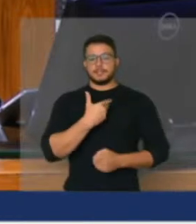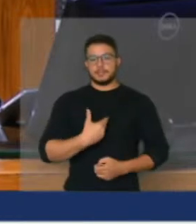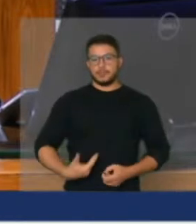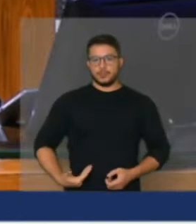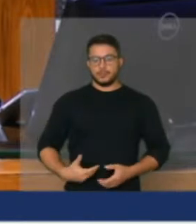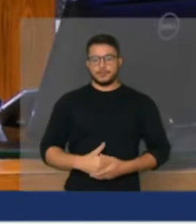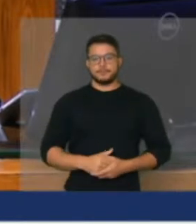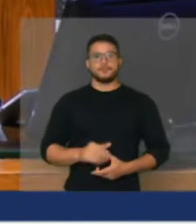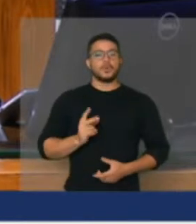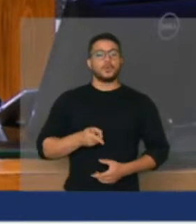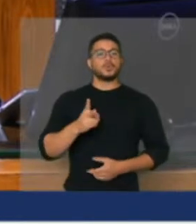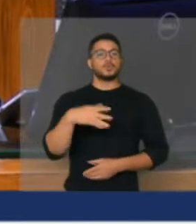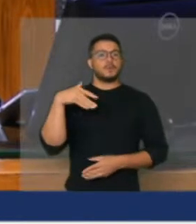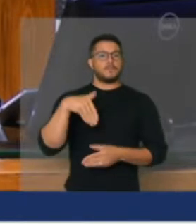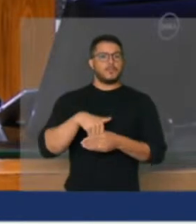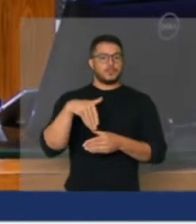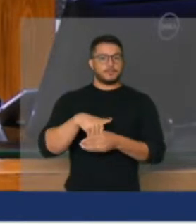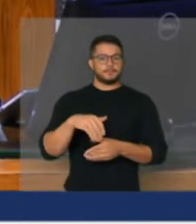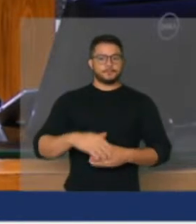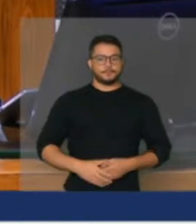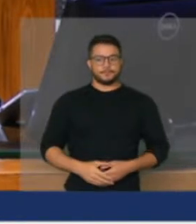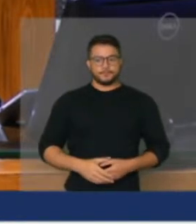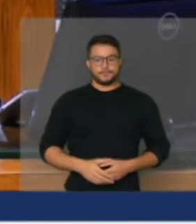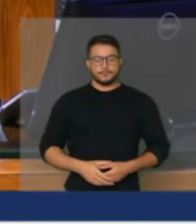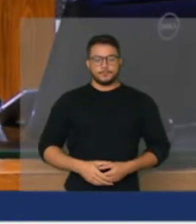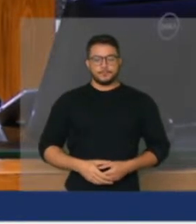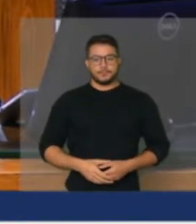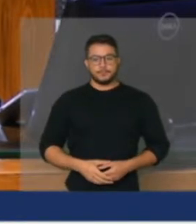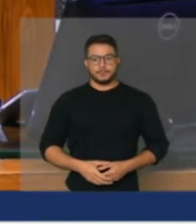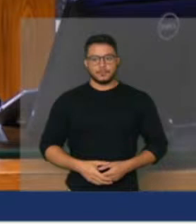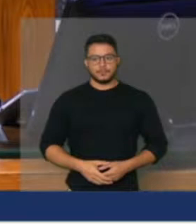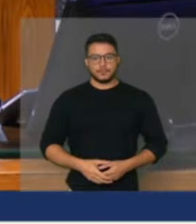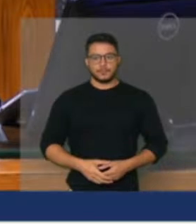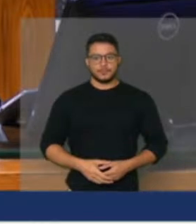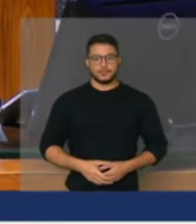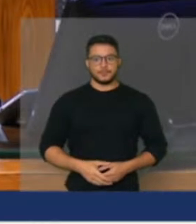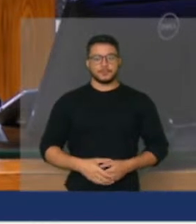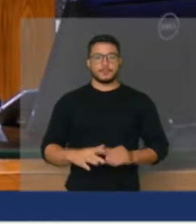DESTAQUE DE BANCADA N° 2, REQUER NOS TERMOS DO ART. 161 INCISO II E PARÁGRAFO 2° DO REGIMENTO INTERNO, DESTAQUE